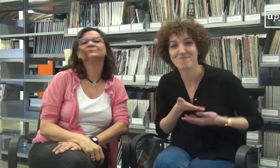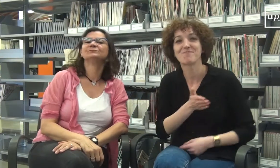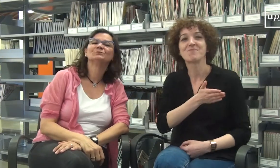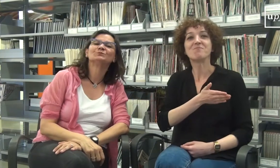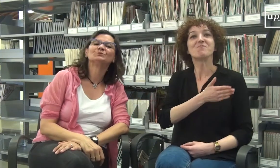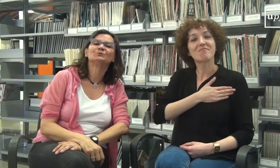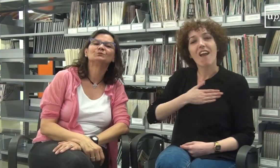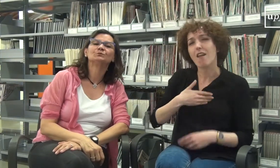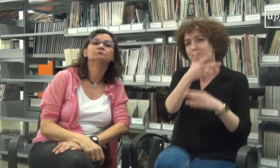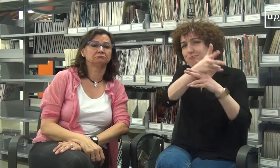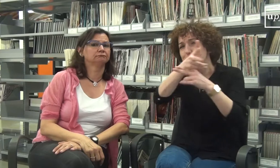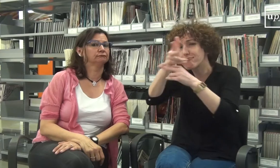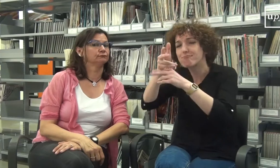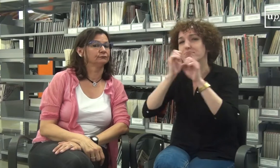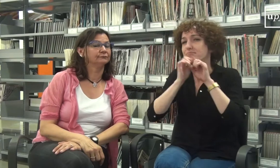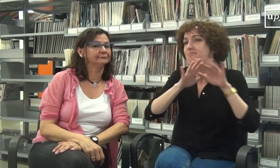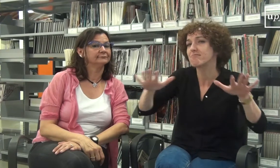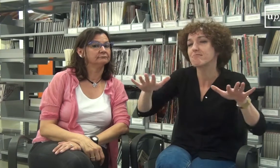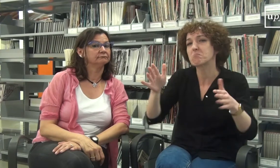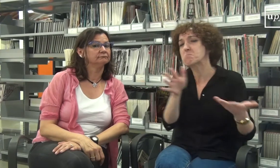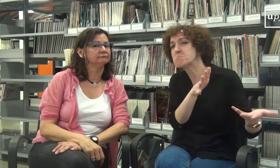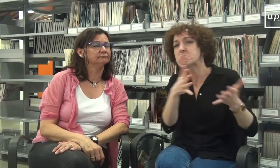Volem gravar i difondre aproximadament